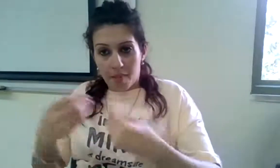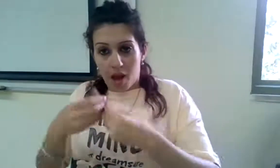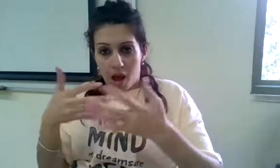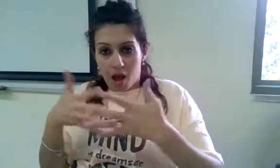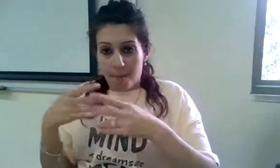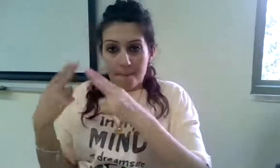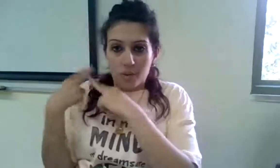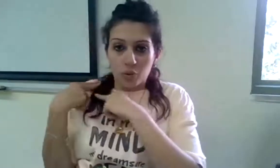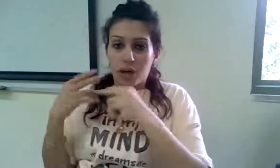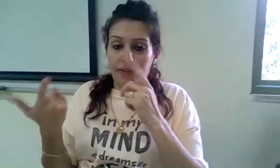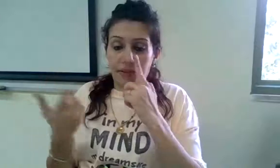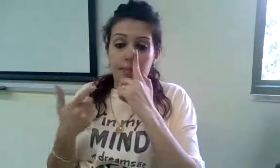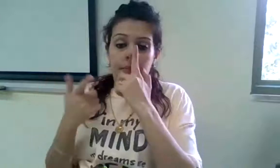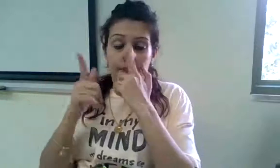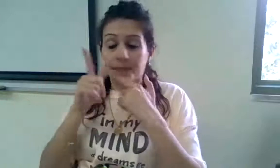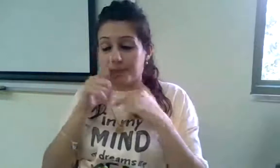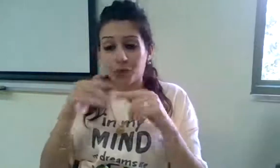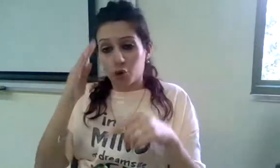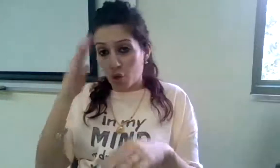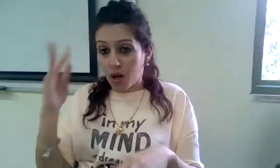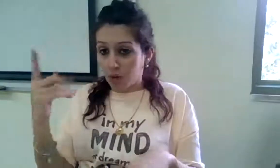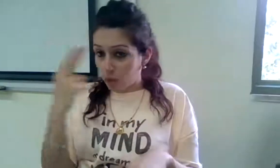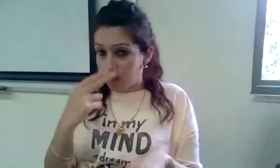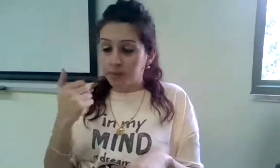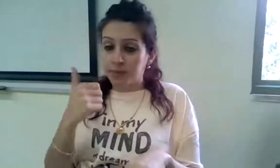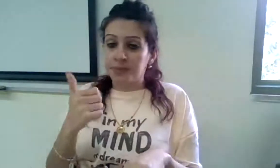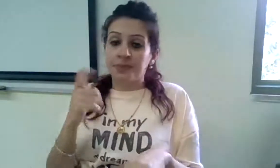والمثير للاهتمام هو انه وبحسب نتائج